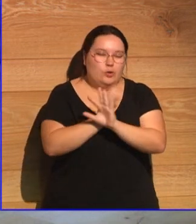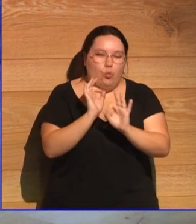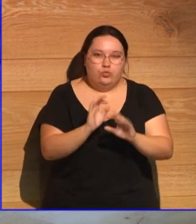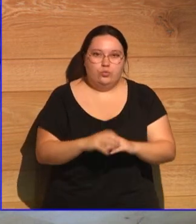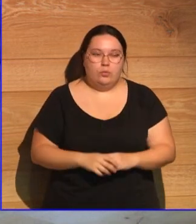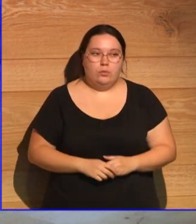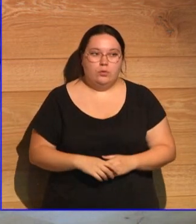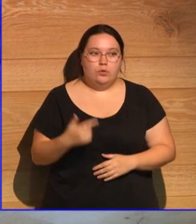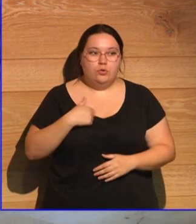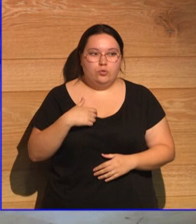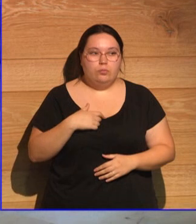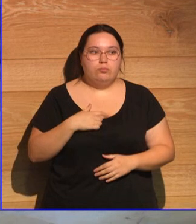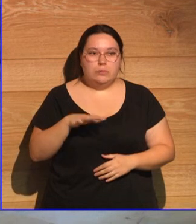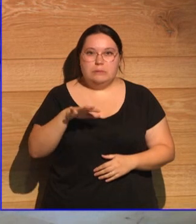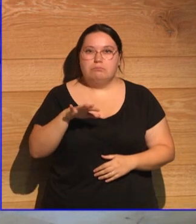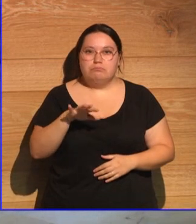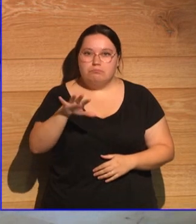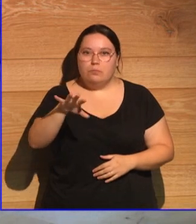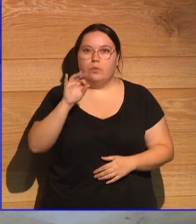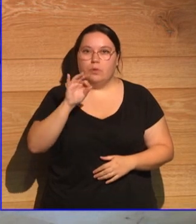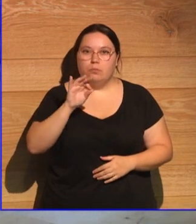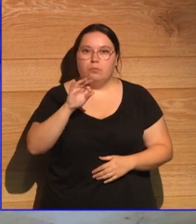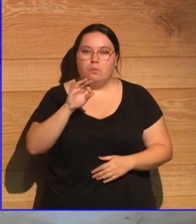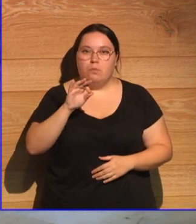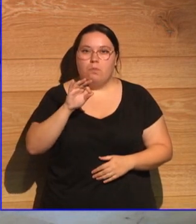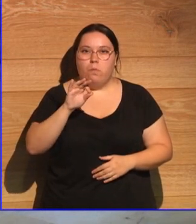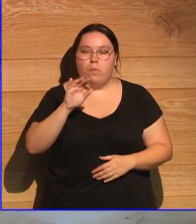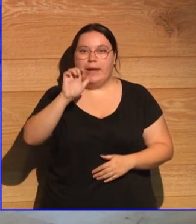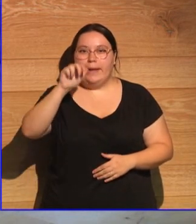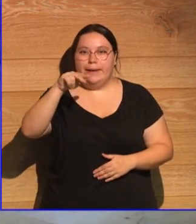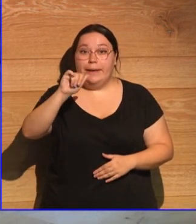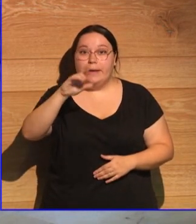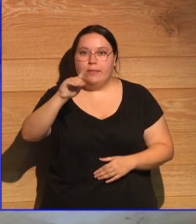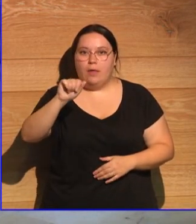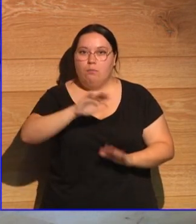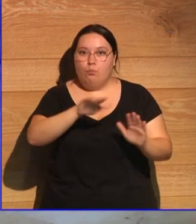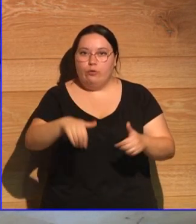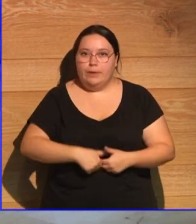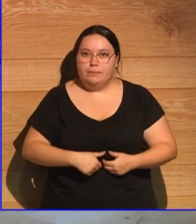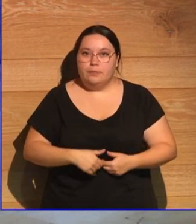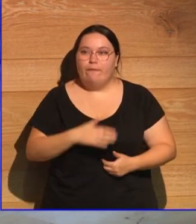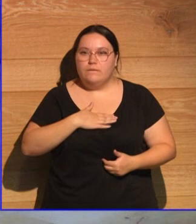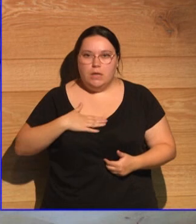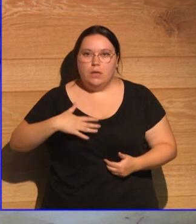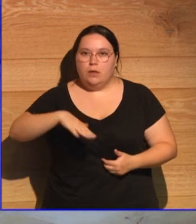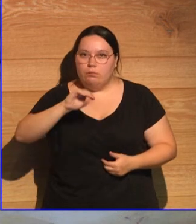Decidí de volver una vez más a la Eneida. Quería entender yo soy así